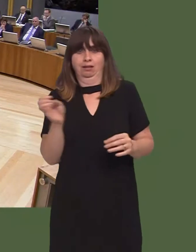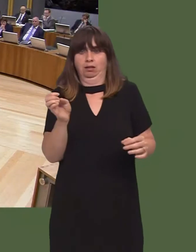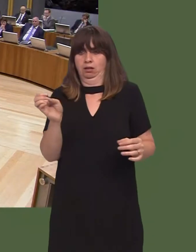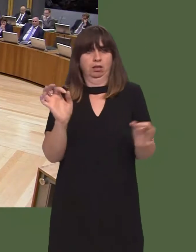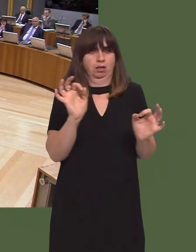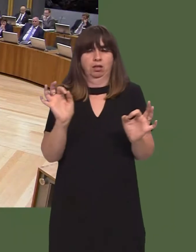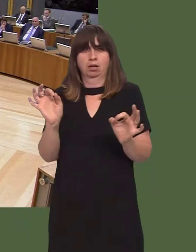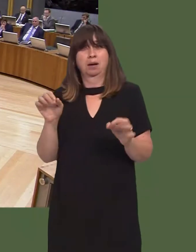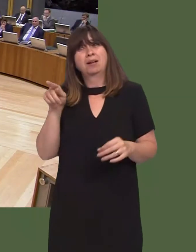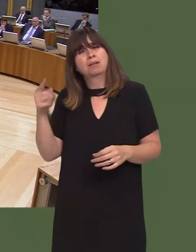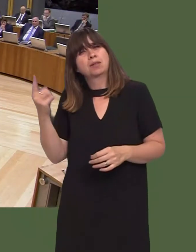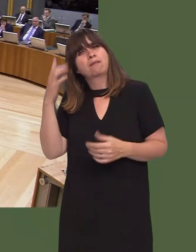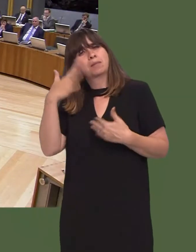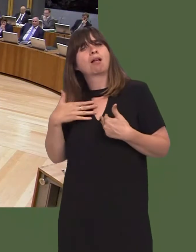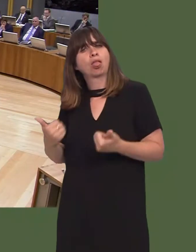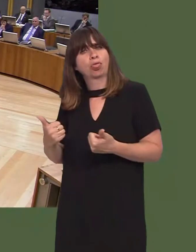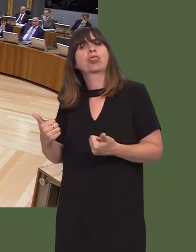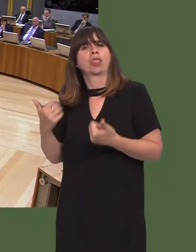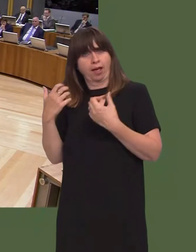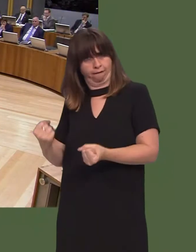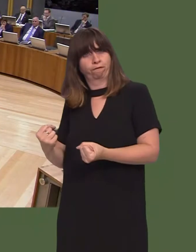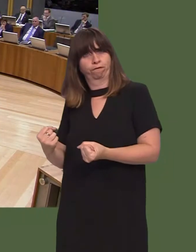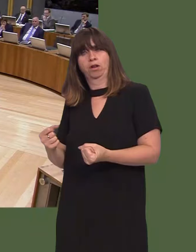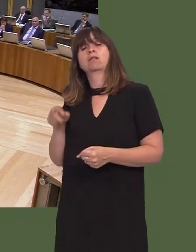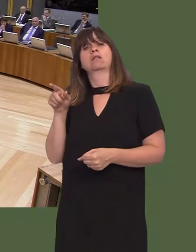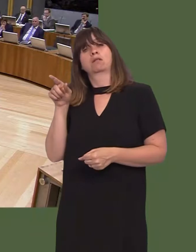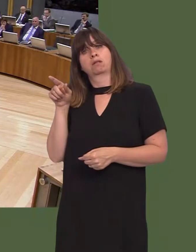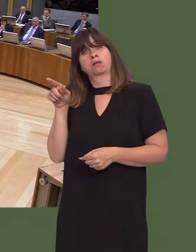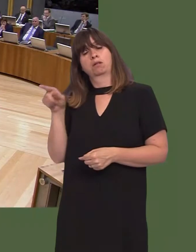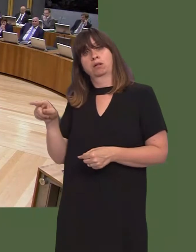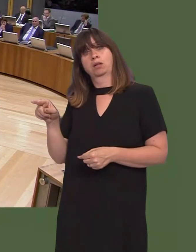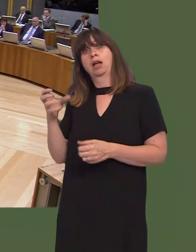diagnosis o broblem iechyd meddwl ac a oedd wedi cael gweithiwr cefnogi wedi ei neilltuo